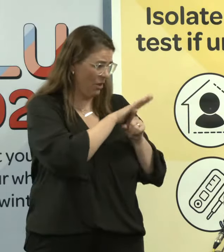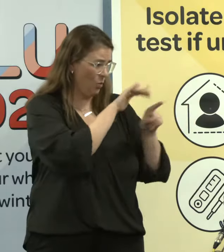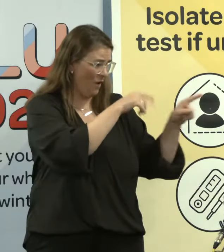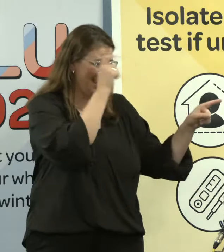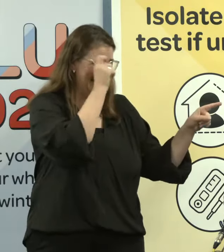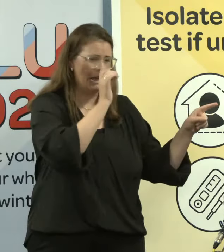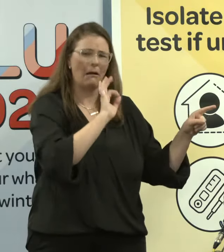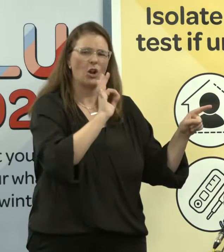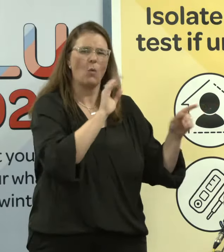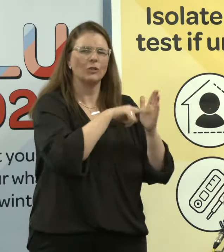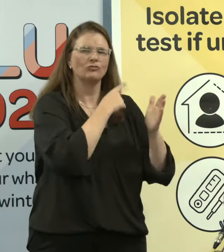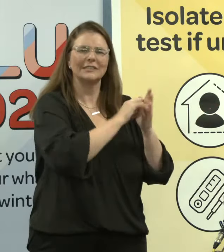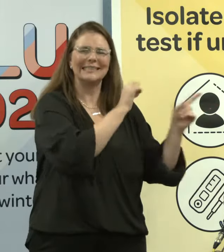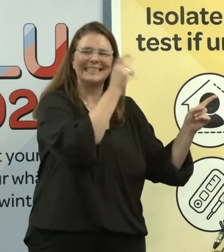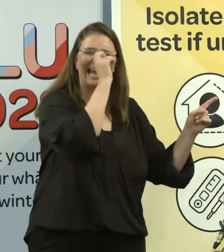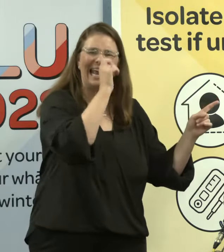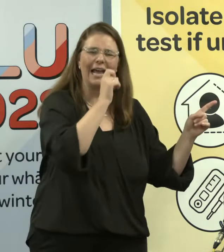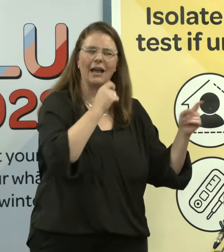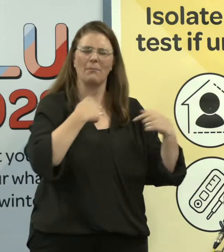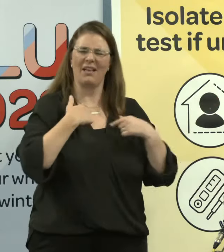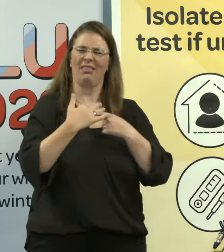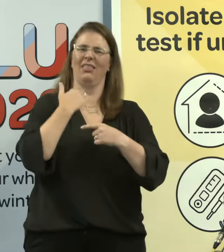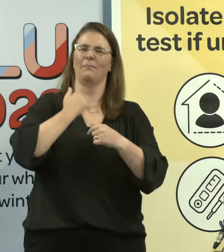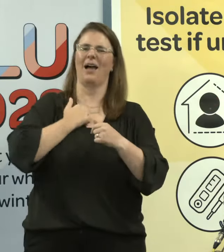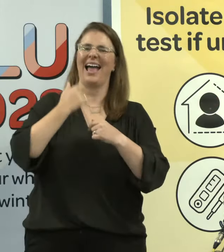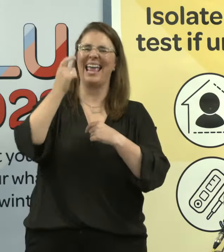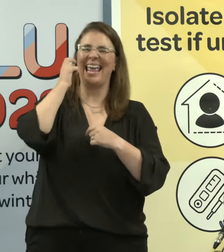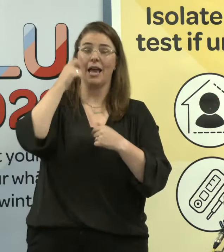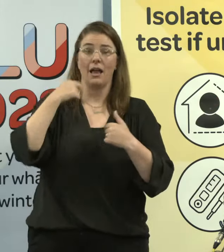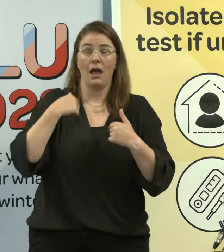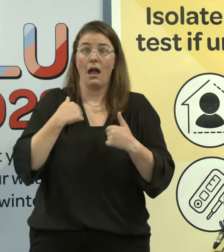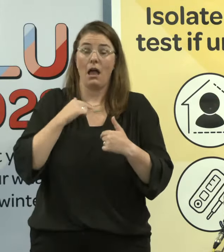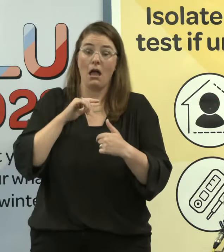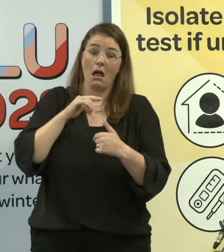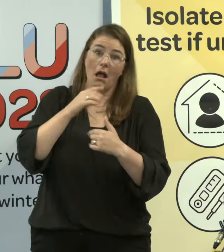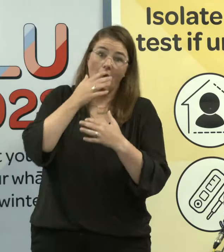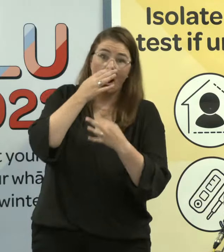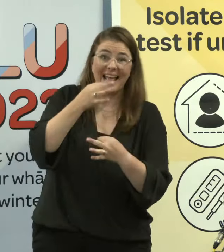nui, e ai ki a Dr Bloomfield, he